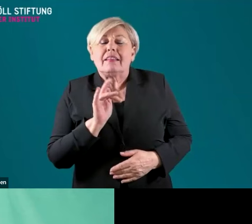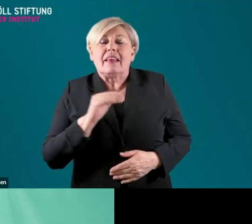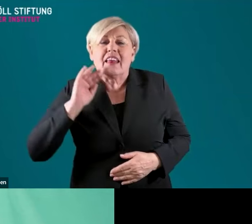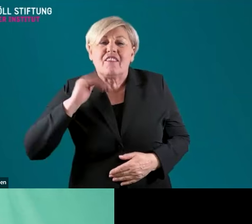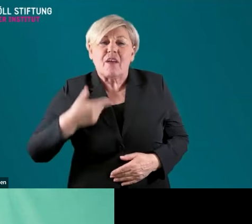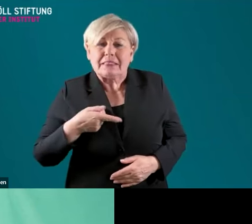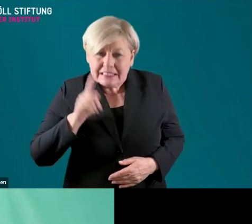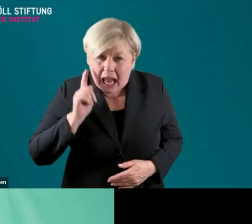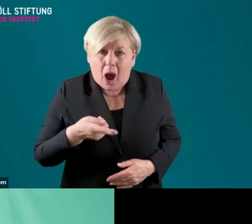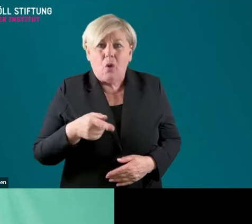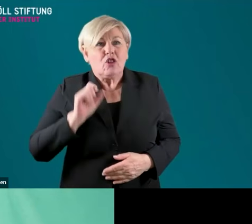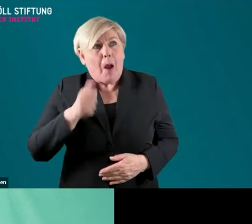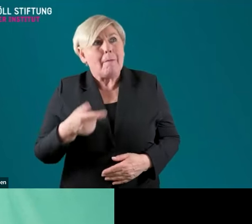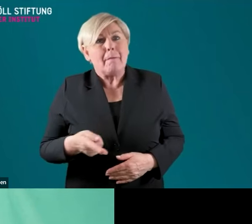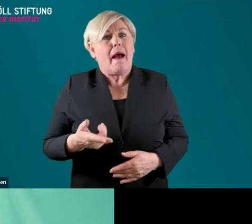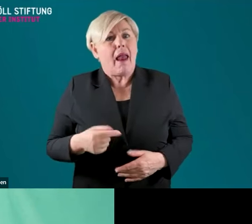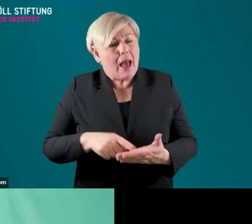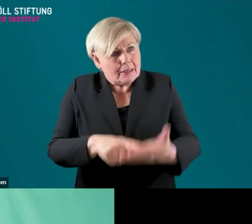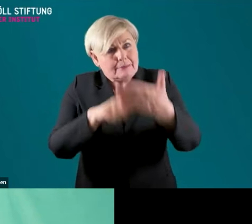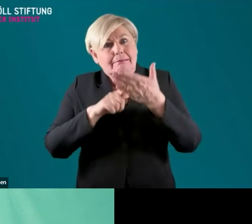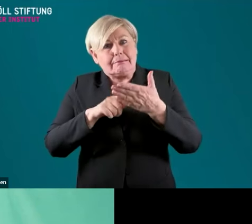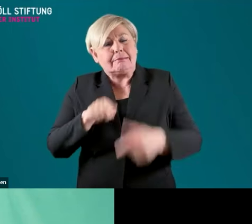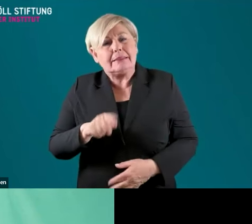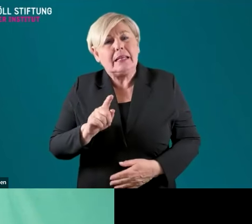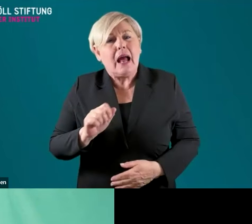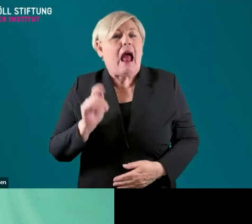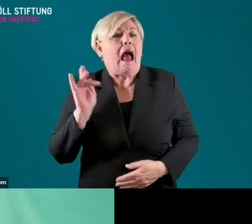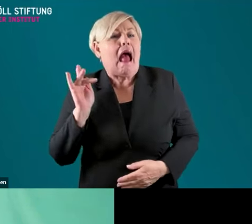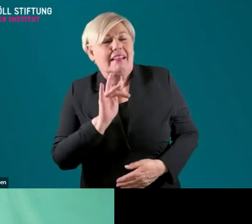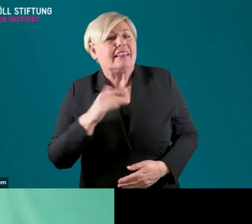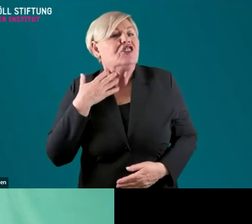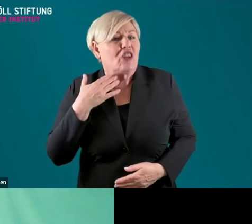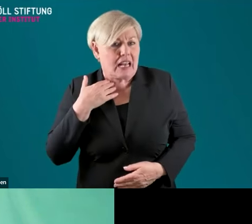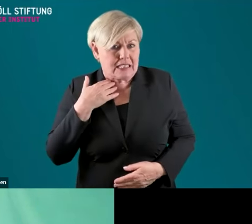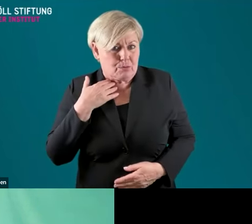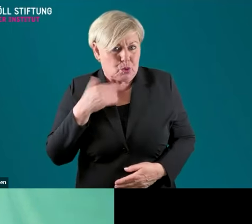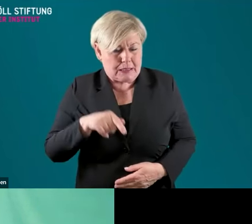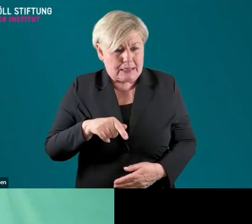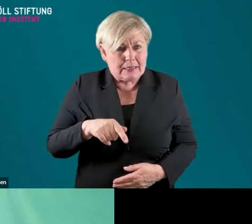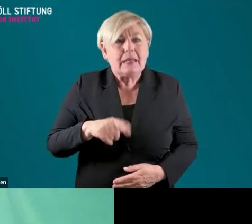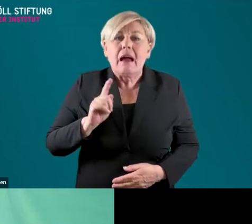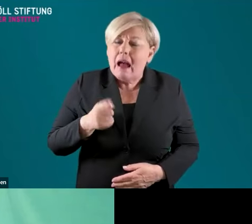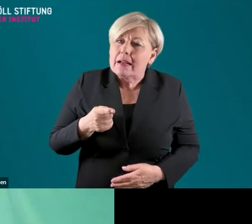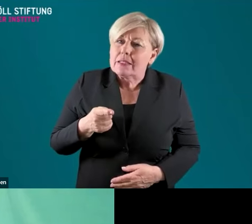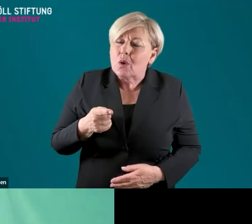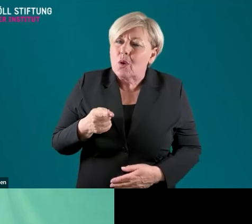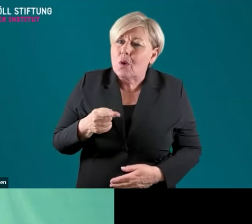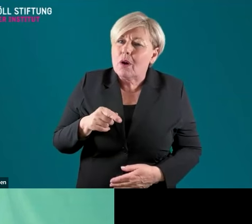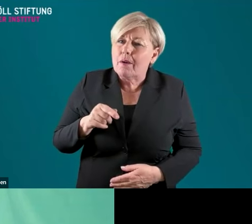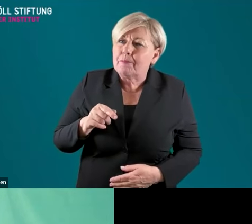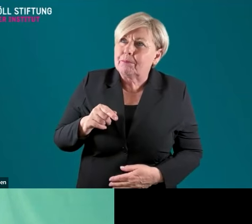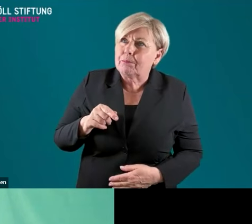auch noch mal eine Heraushebung von Antigenderismus innerhalb des Antifeminismus hilfreich.